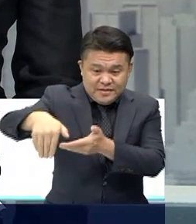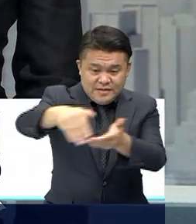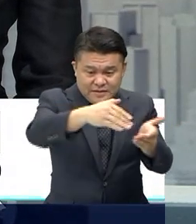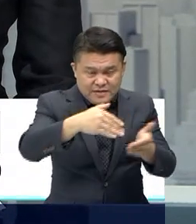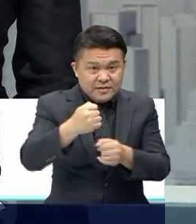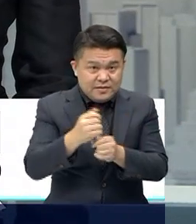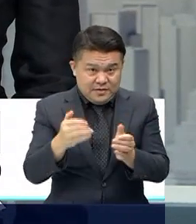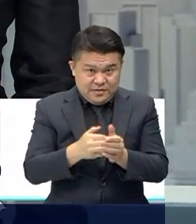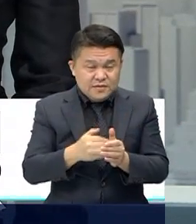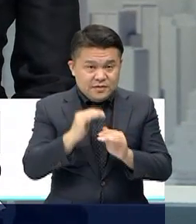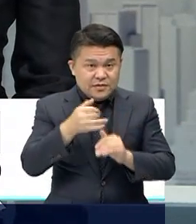전해 드렸습니다. 유영수 기자입니다.